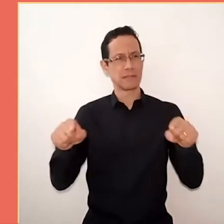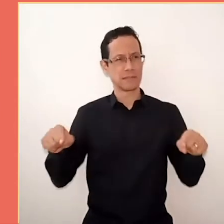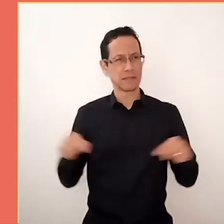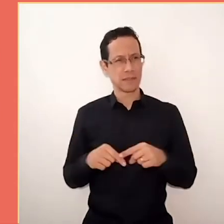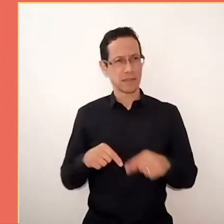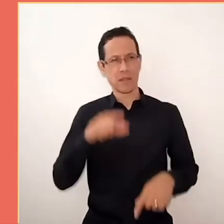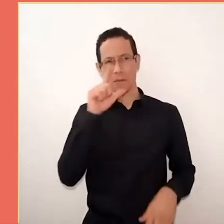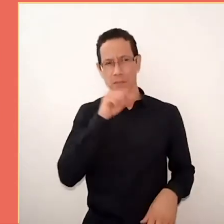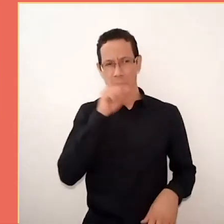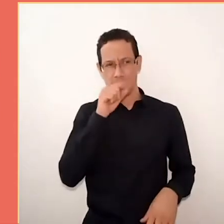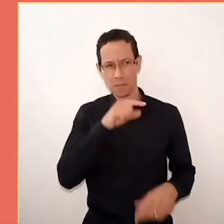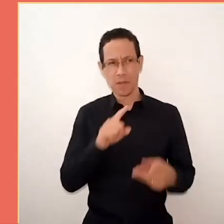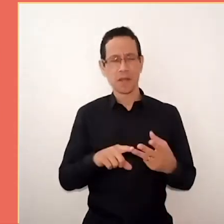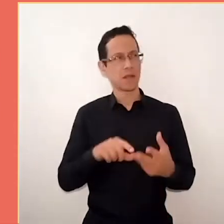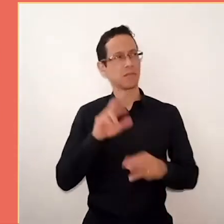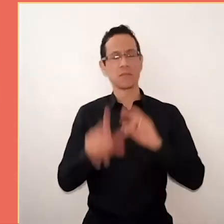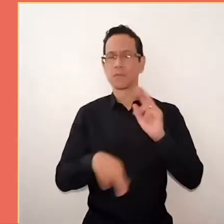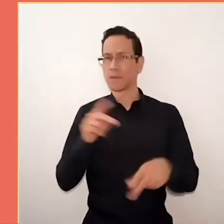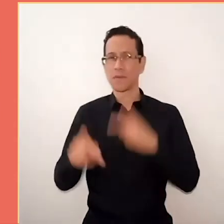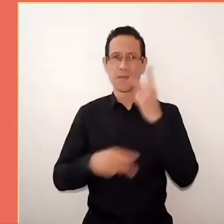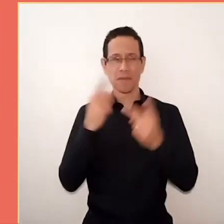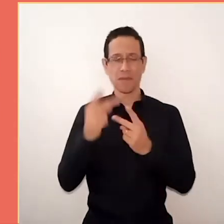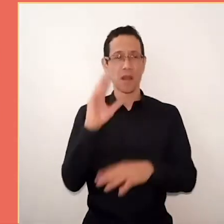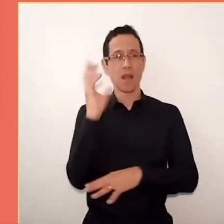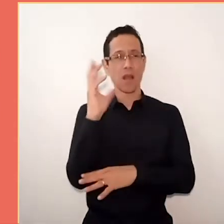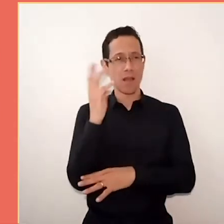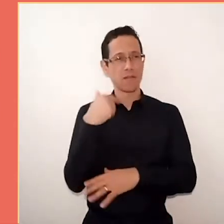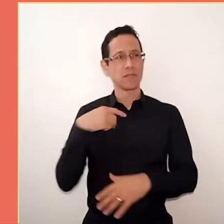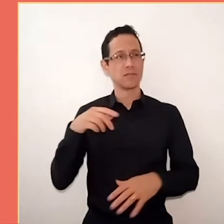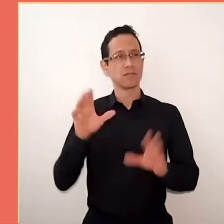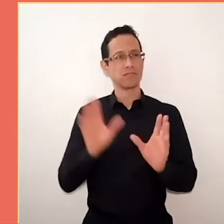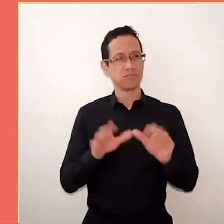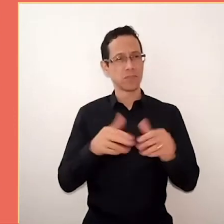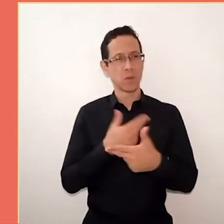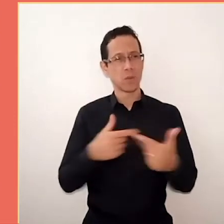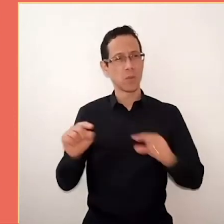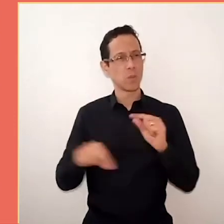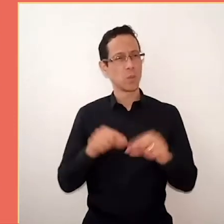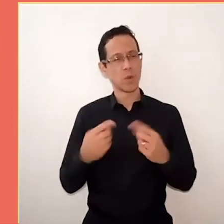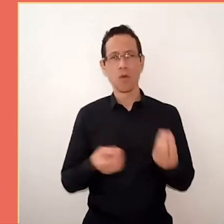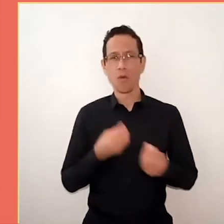fala da importância das árvores na vida dele, na infância dele, algumas delas ele vai dizer: "Como se fosse gente."